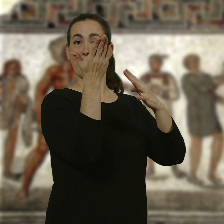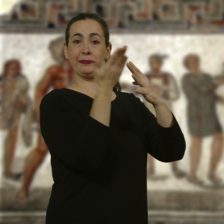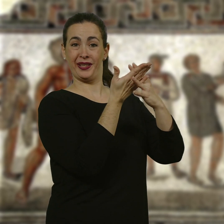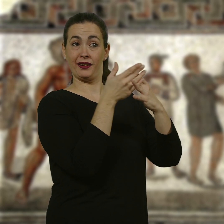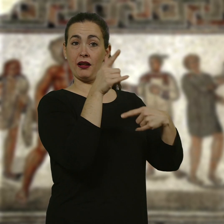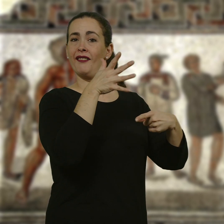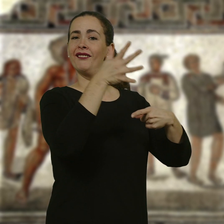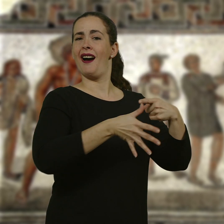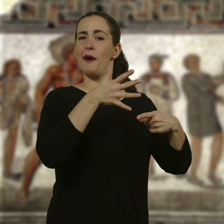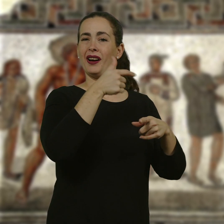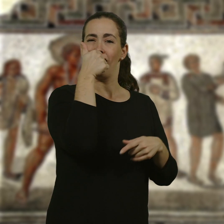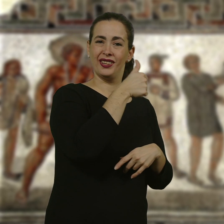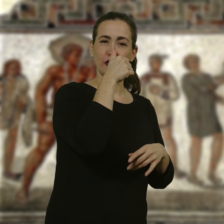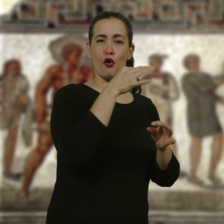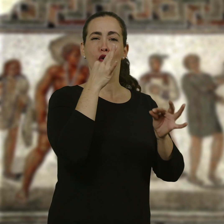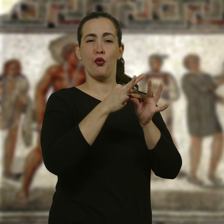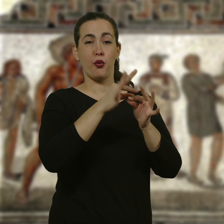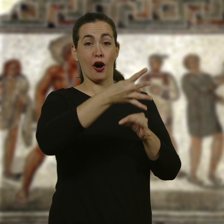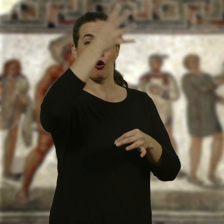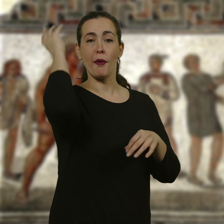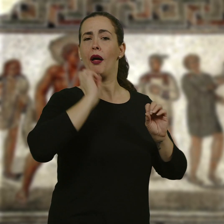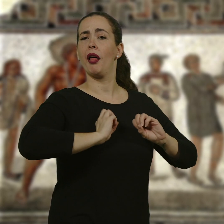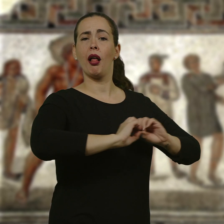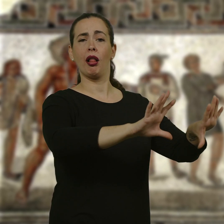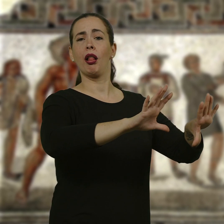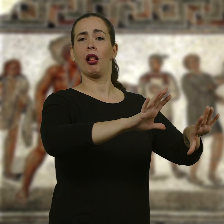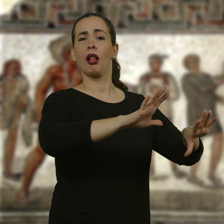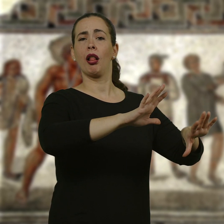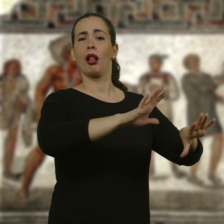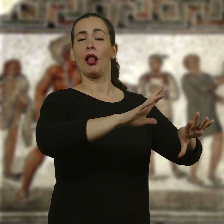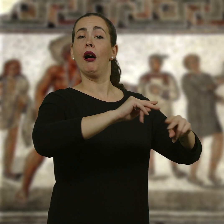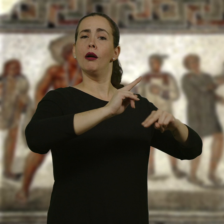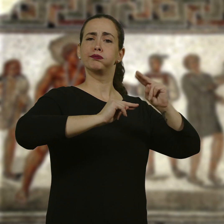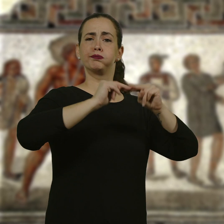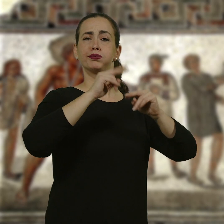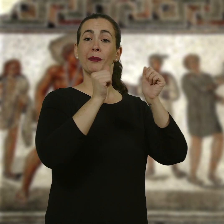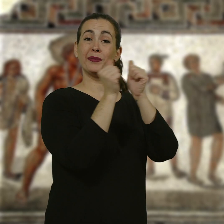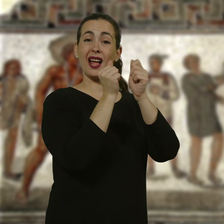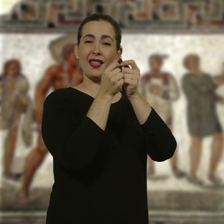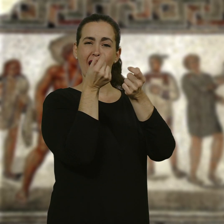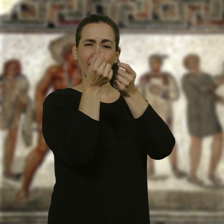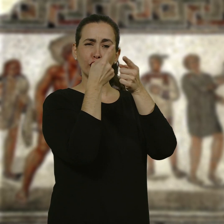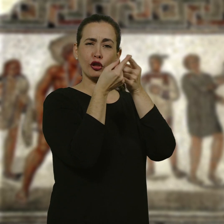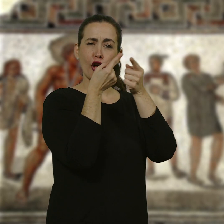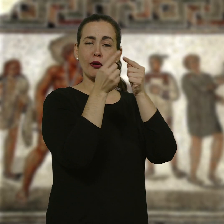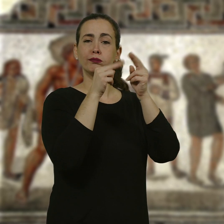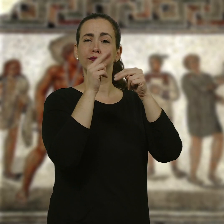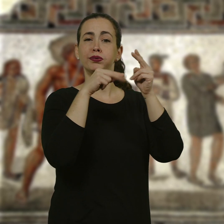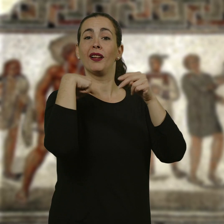A la primera meitat del segle V dC la factoria vitivinícola romana és abandonada i s’enruna,